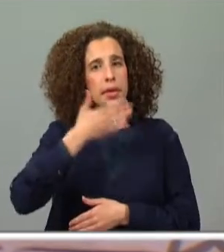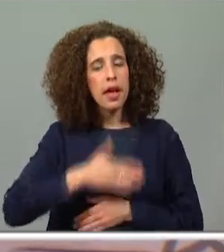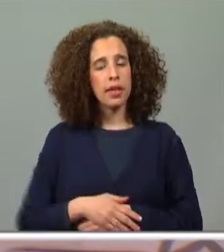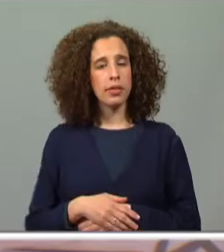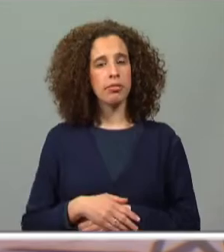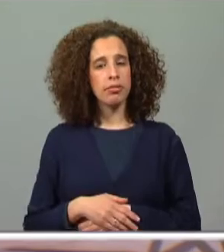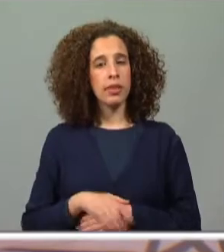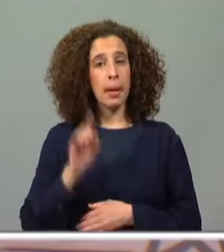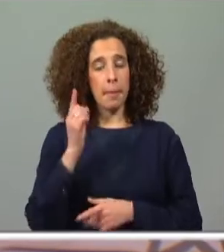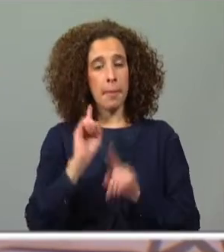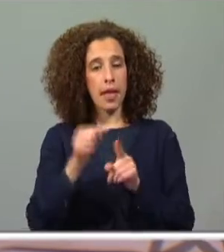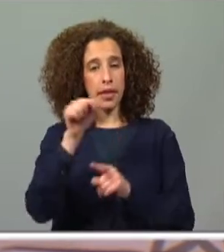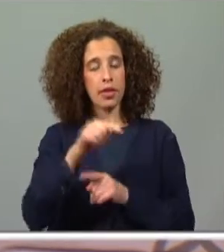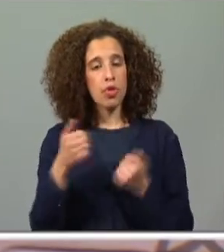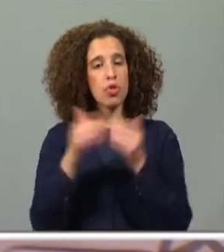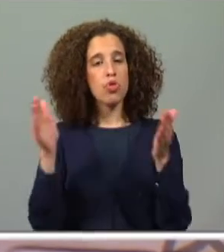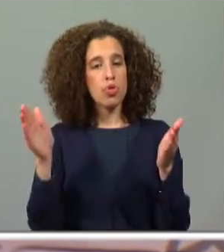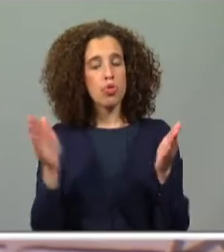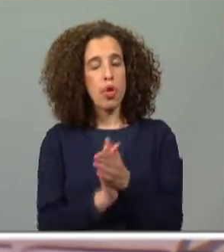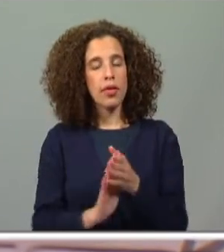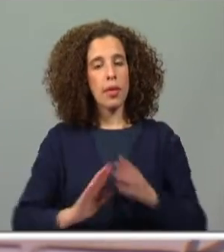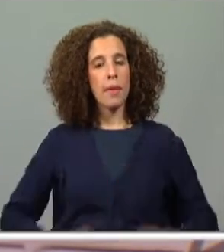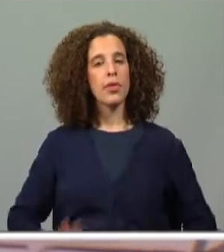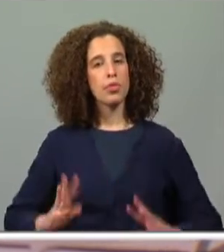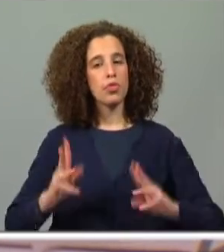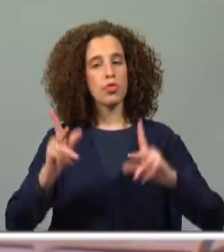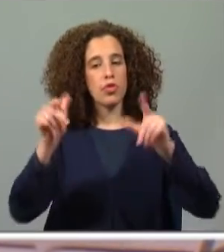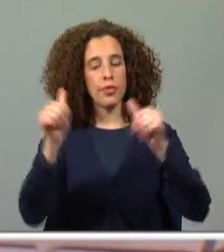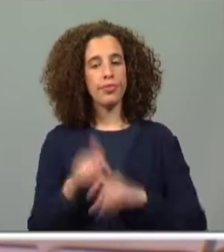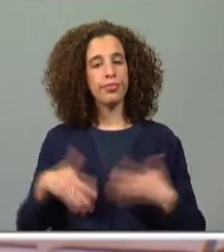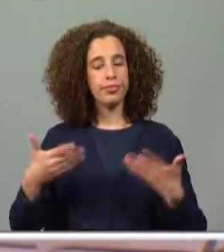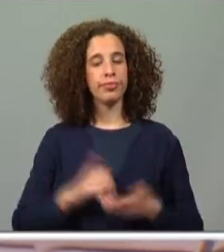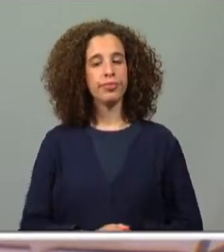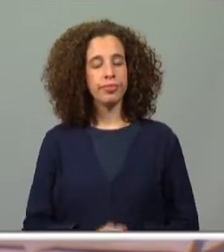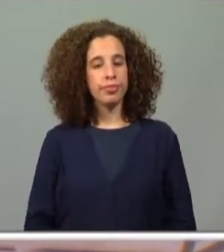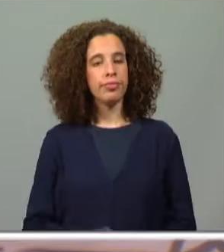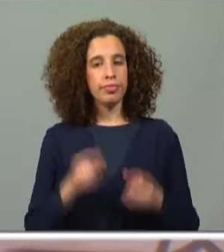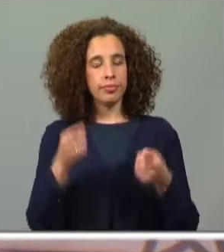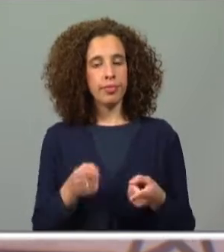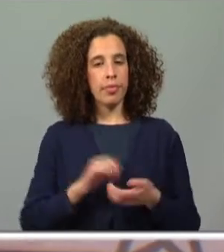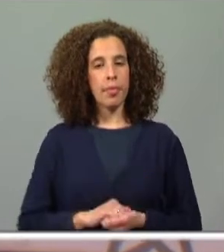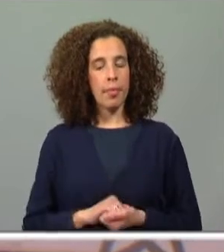e a partir daqui que tudo se vai desenrolar Vamos então começar por ouvir 一切從這裡開始放鬆 所以讓我們從聆聽開始